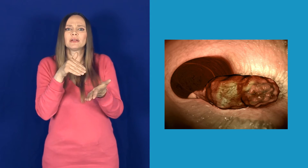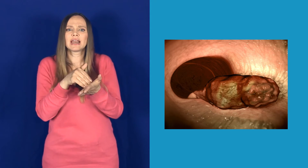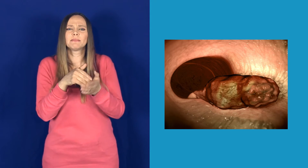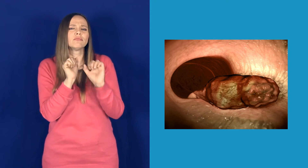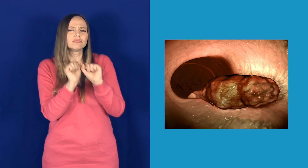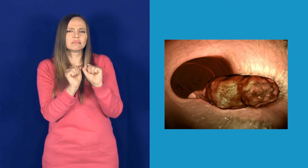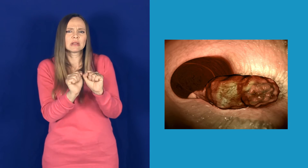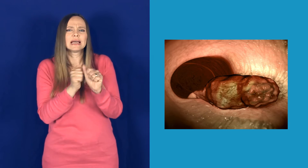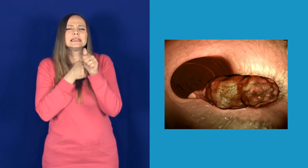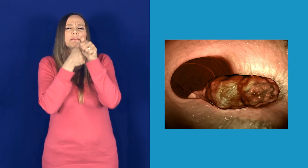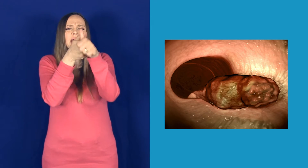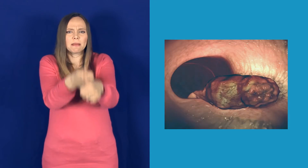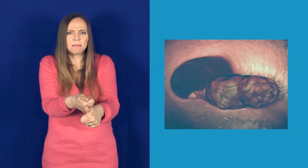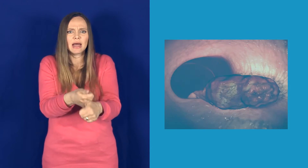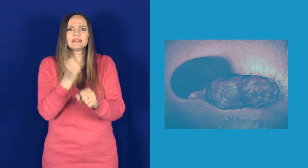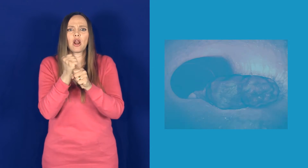in biti pozoren na spremembe.